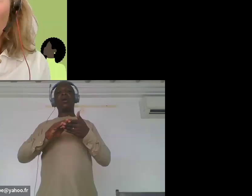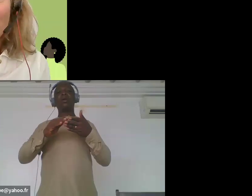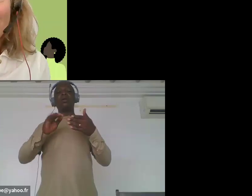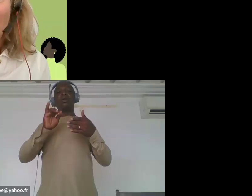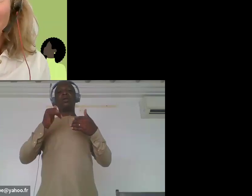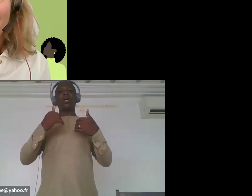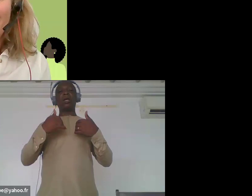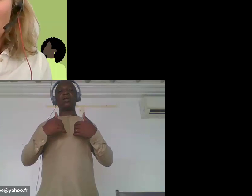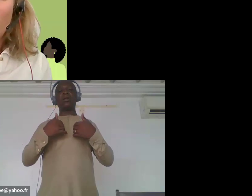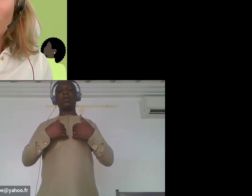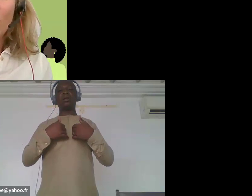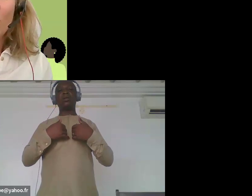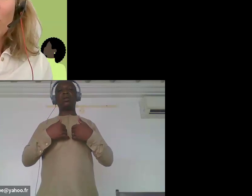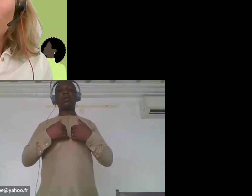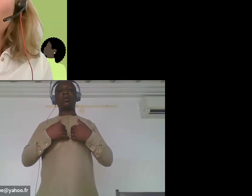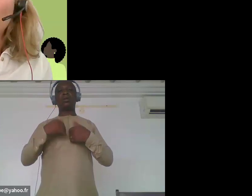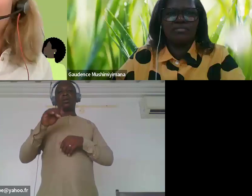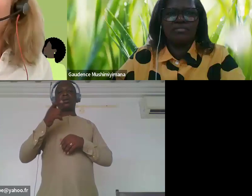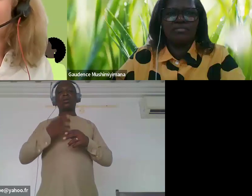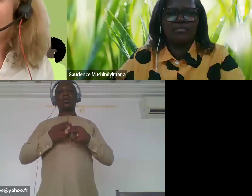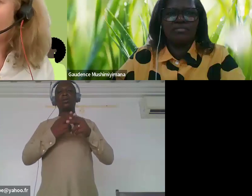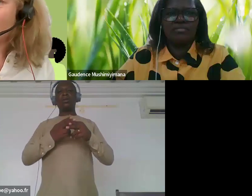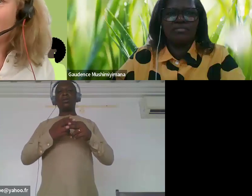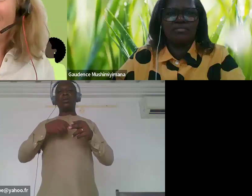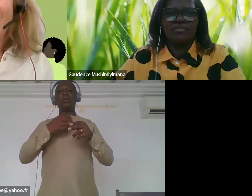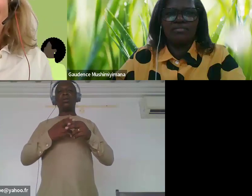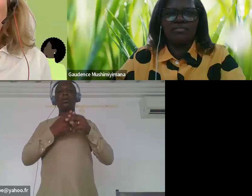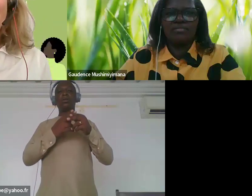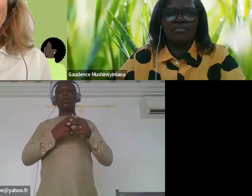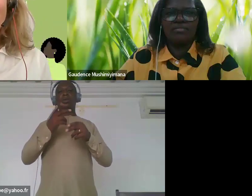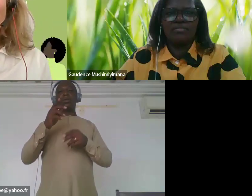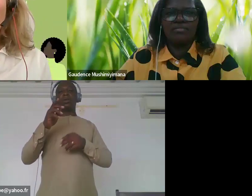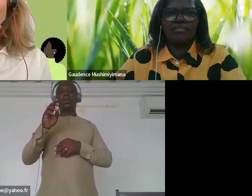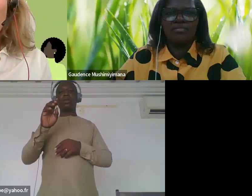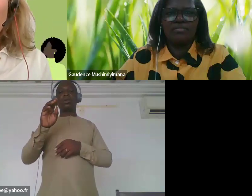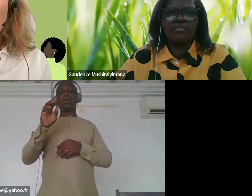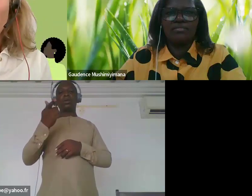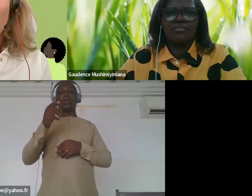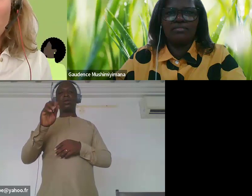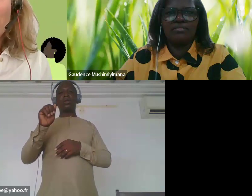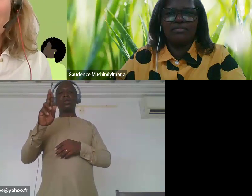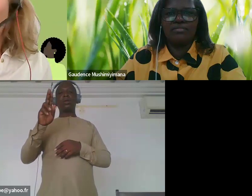godans godans mimyimana ma chère godans tu